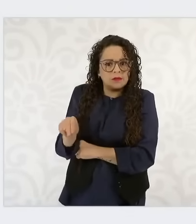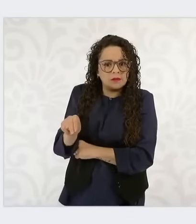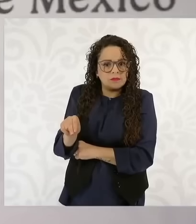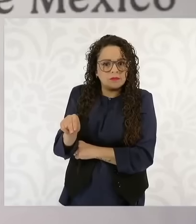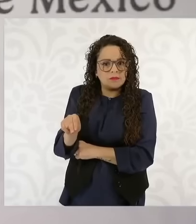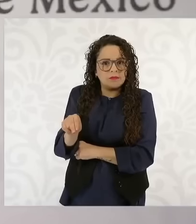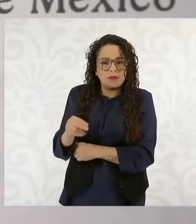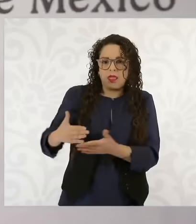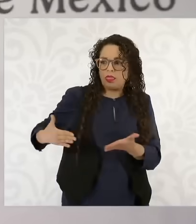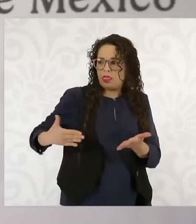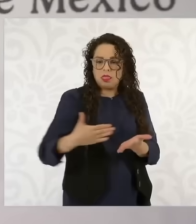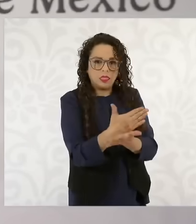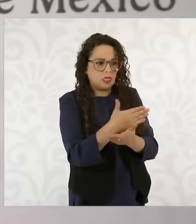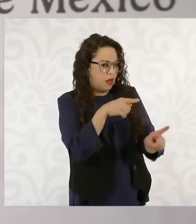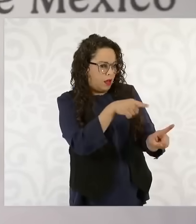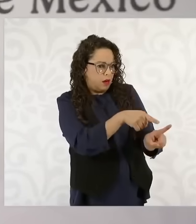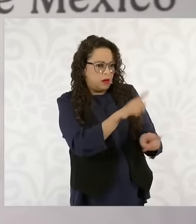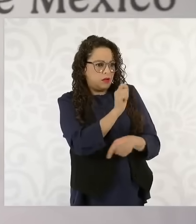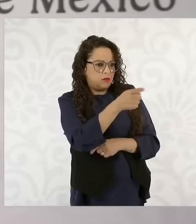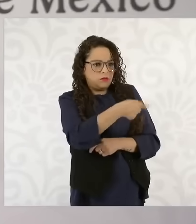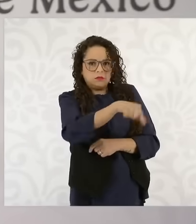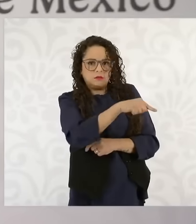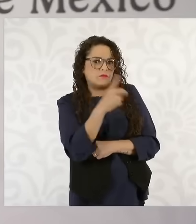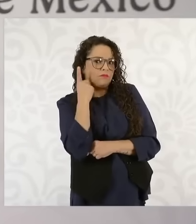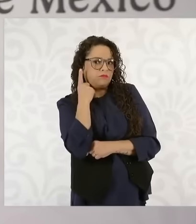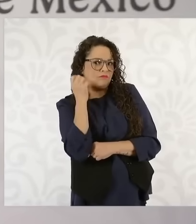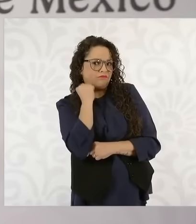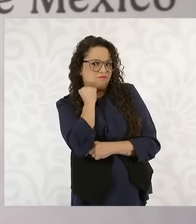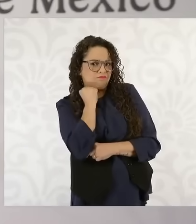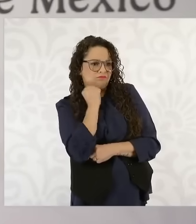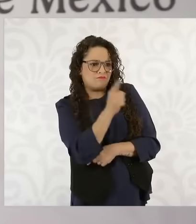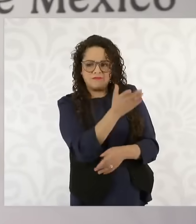porque la Corte no tiene ninguna atribución, porque además ni siquiera se fueron al fondo,